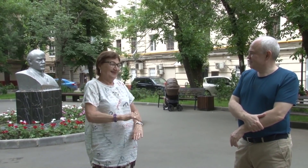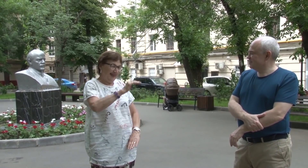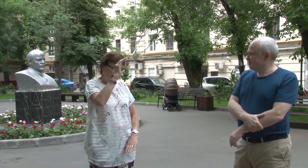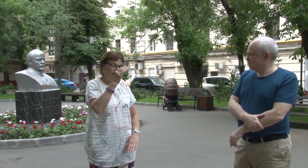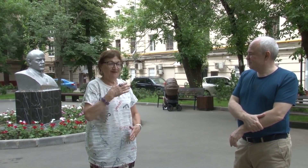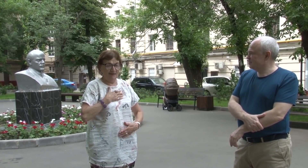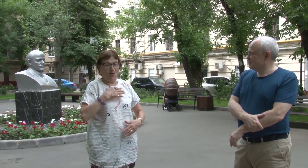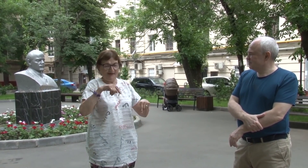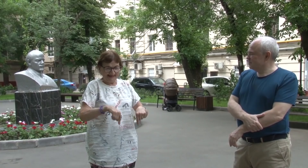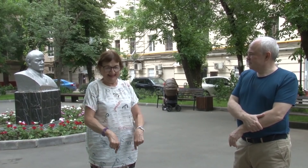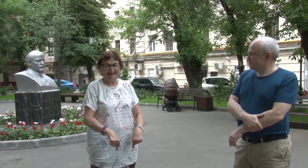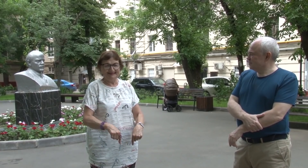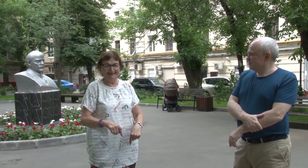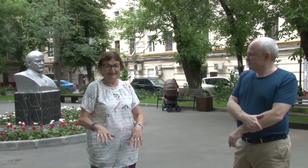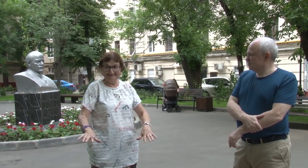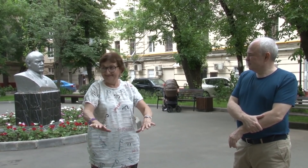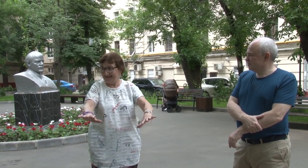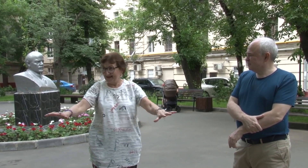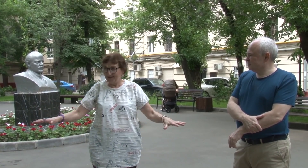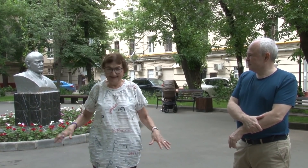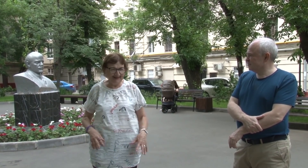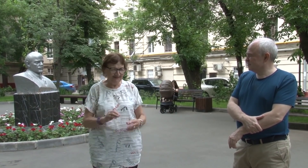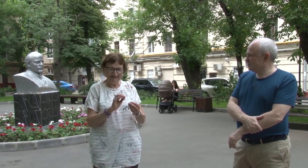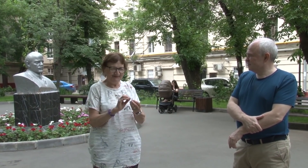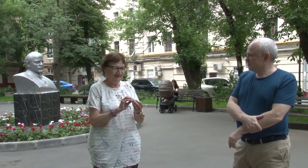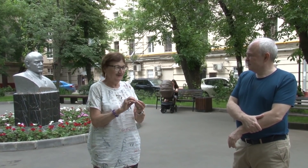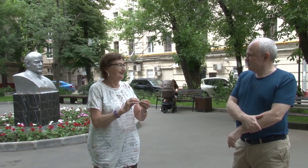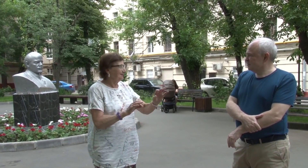Выросла здесь… Двор почти не изменился.